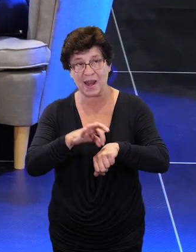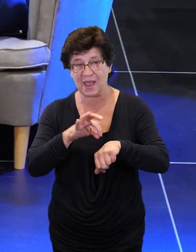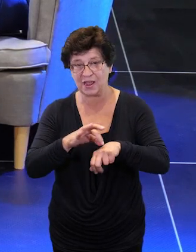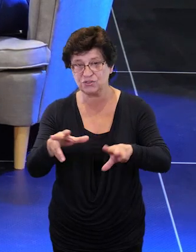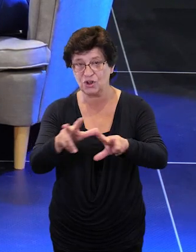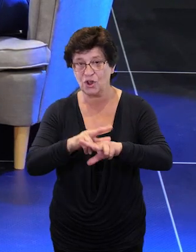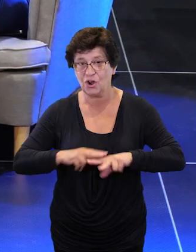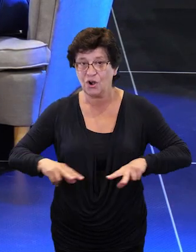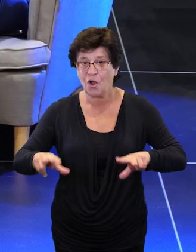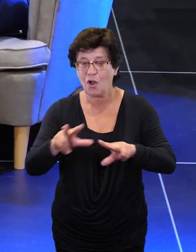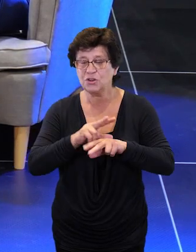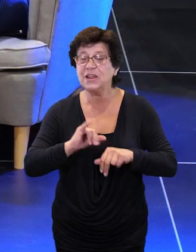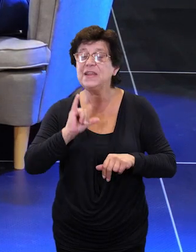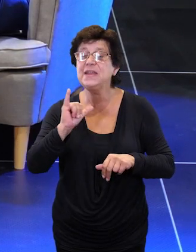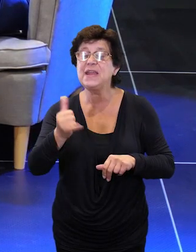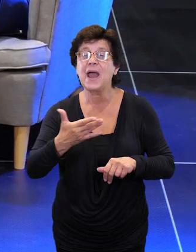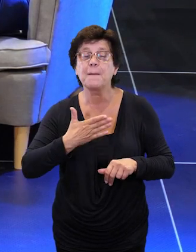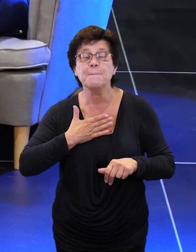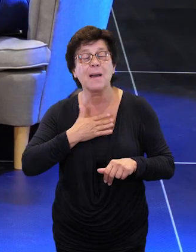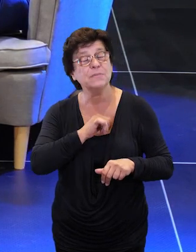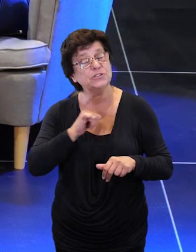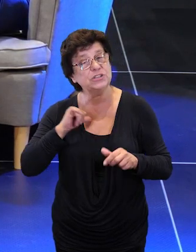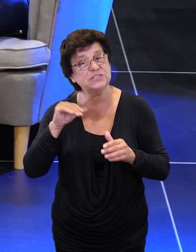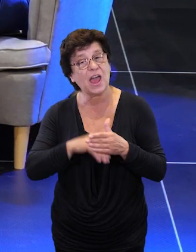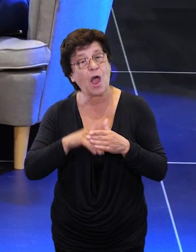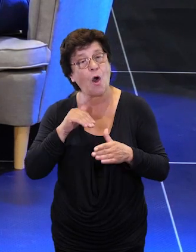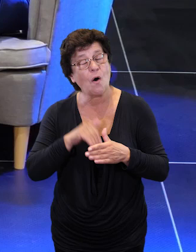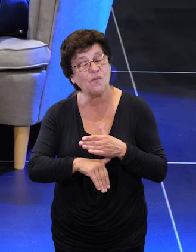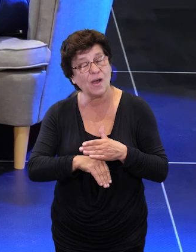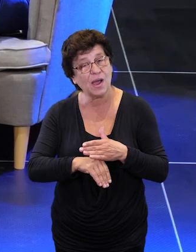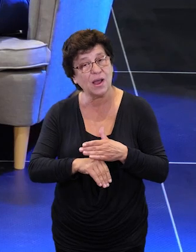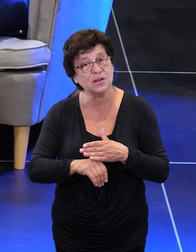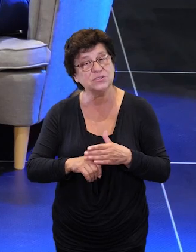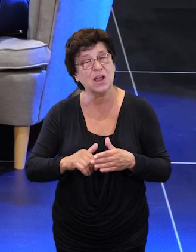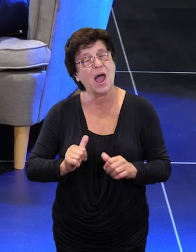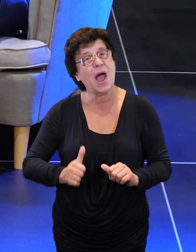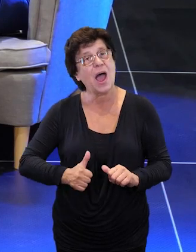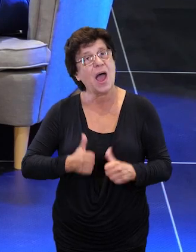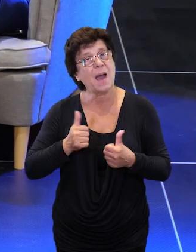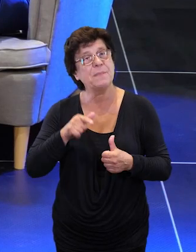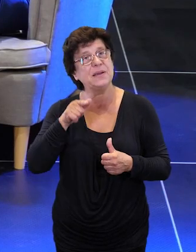Jak mamy się zachować, żeby ta wizyta była taką, jak być powinna,